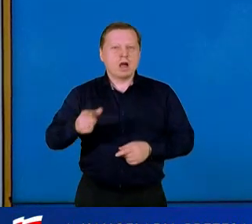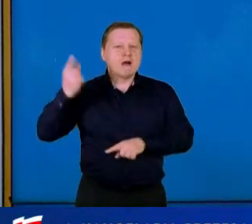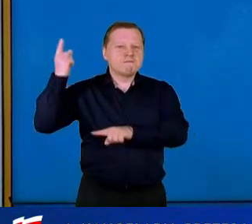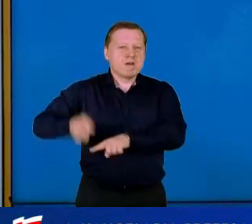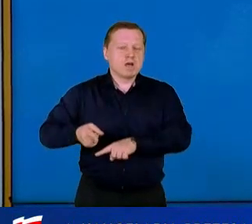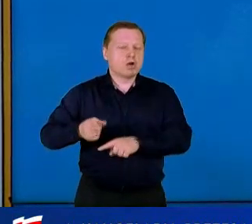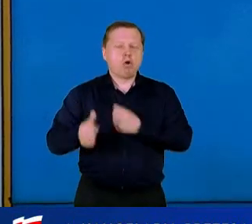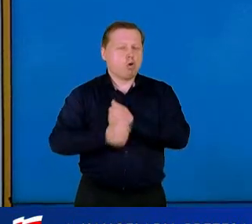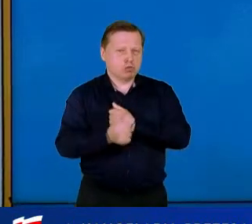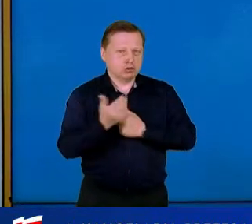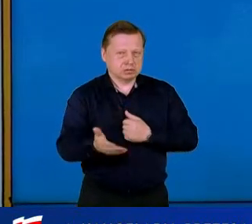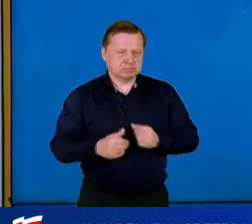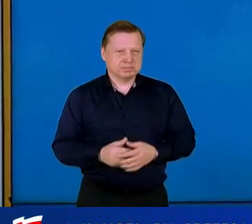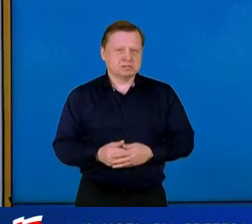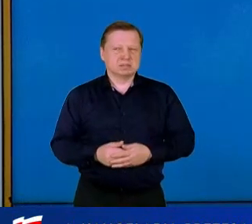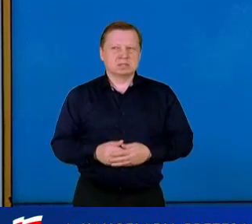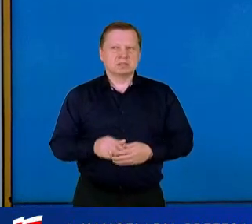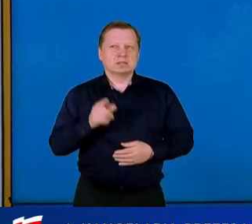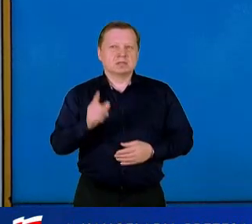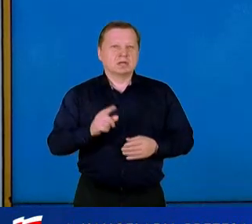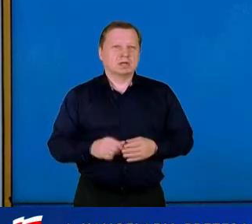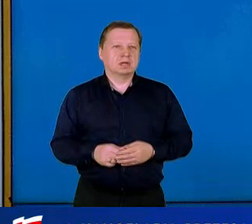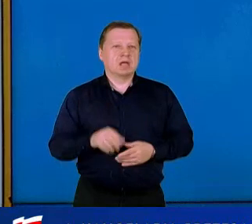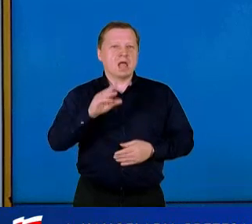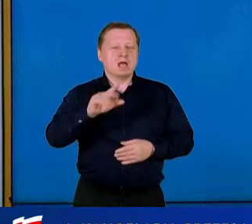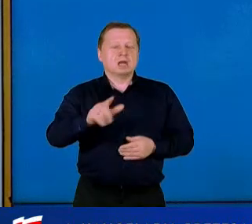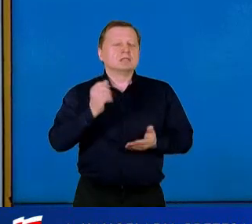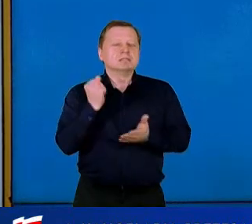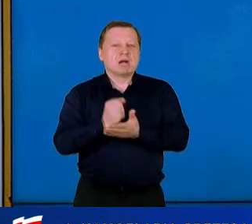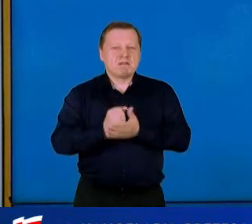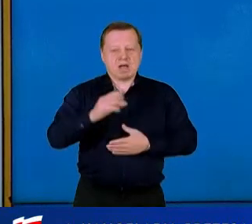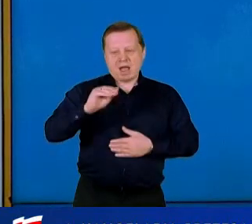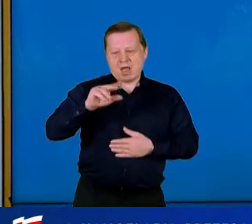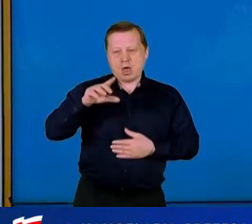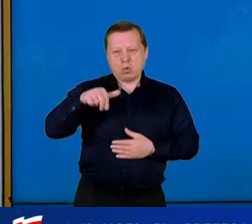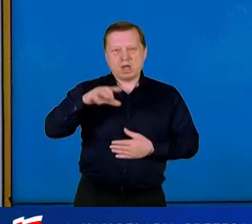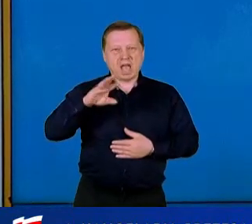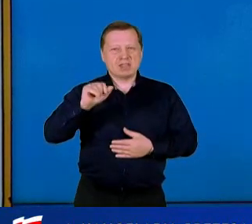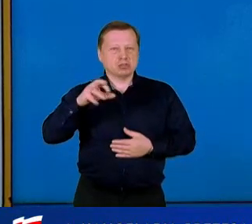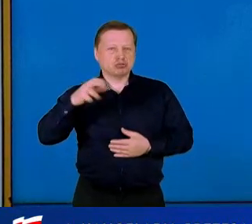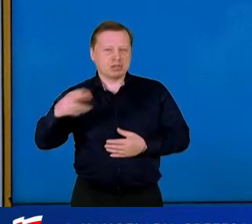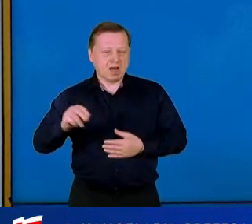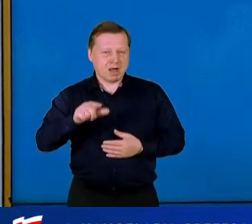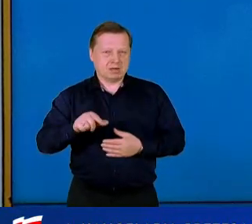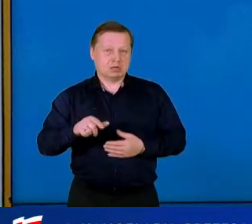W tym wyroku chodzi wykluczenie tak zwanej przesłanki eugenicznej, a nie o to, aby wpływać na decyzje w sytuacji